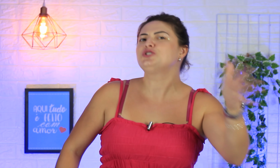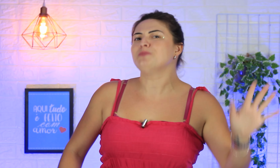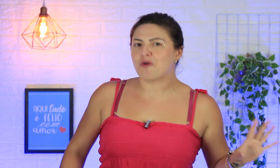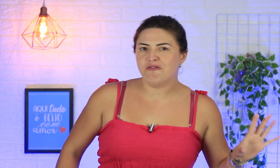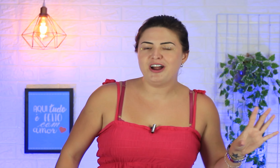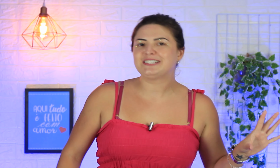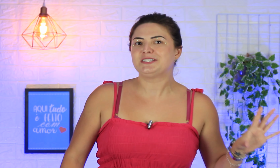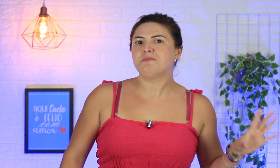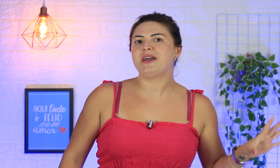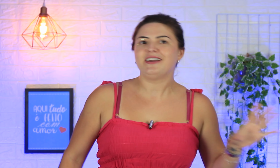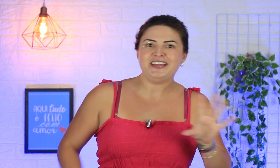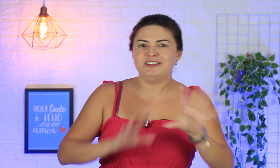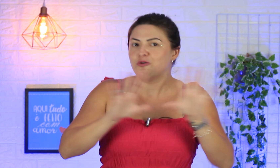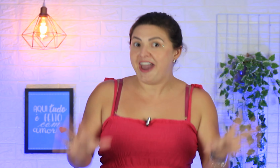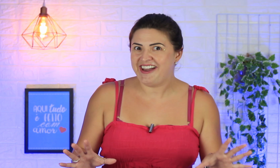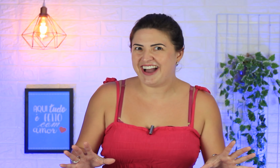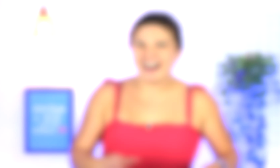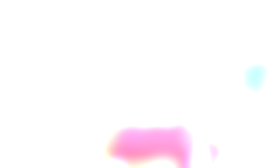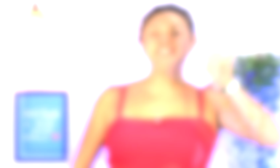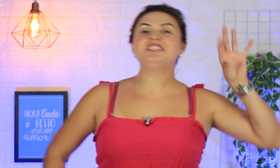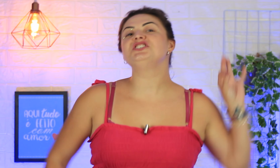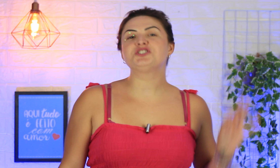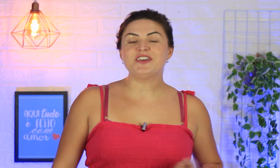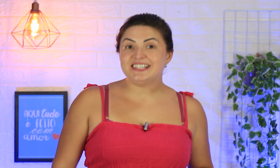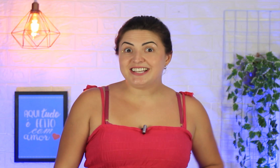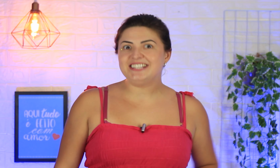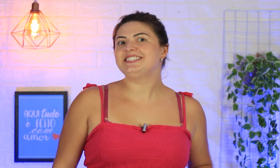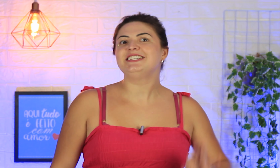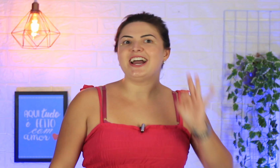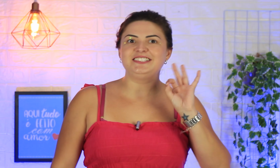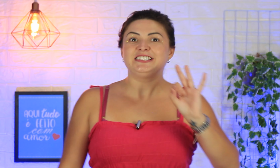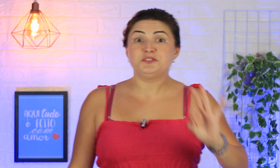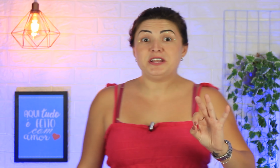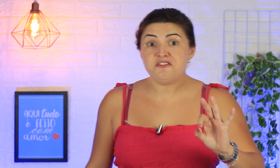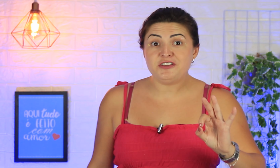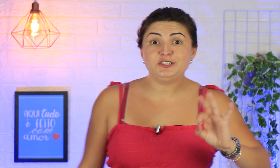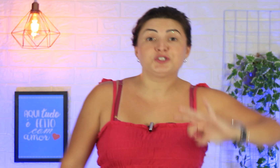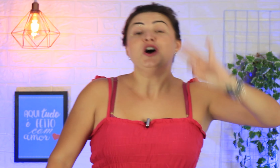Durante uma conversa também aí no RH antes da gente conhecer esses sinais desses benefícios